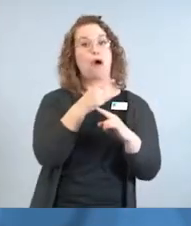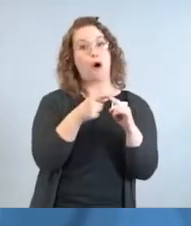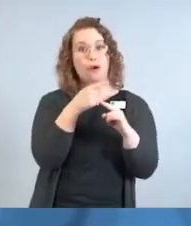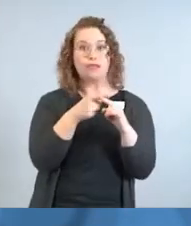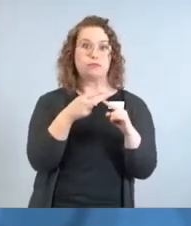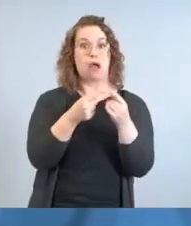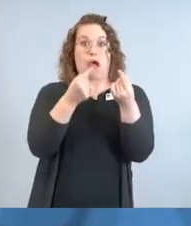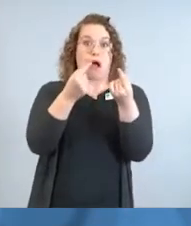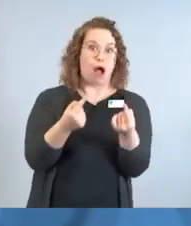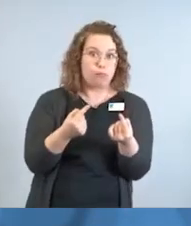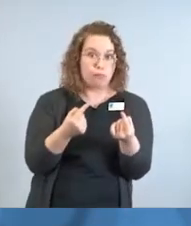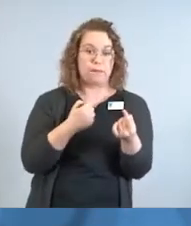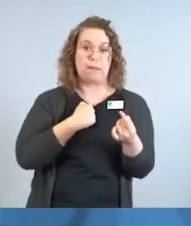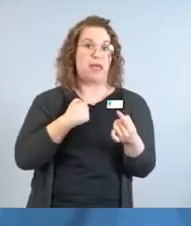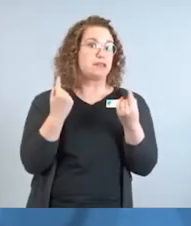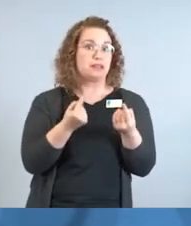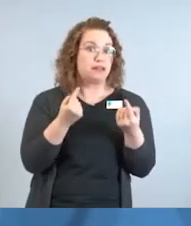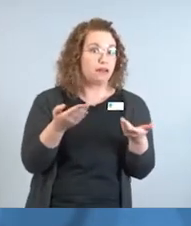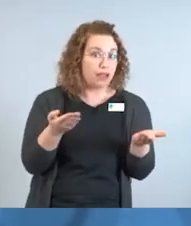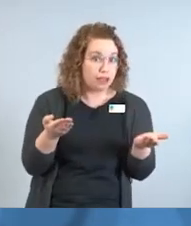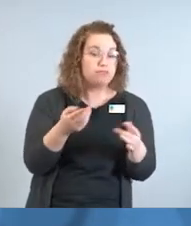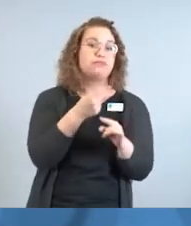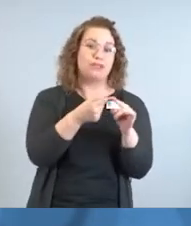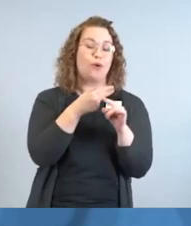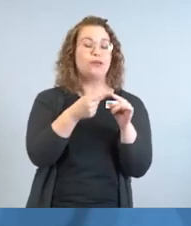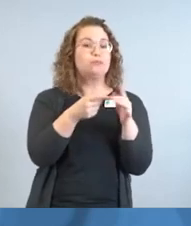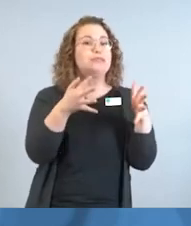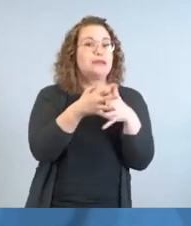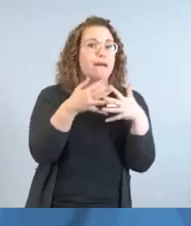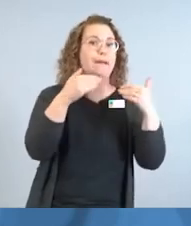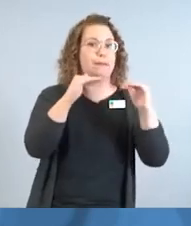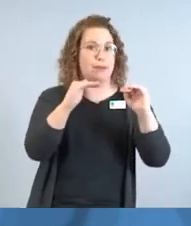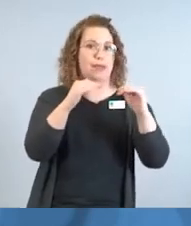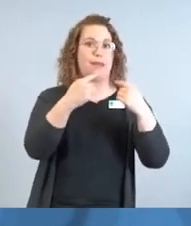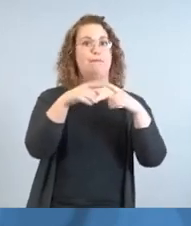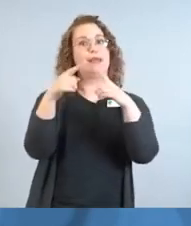Niinpä on saatu rokotteita, joilla on aika tiukka aikataulu.